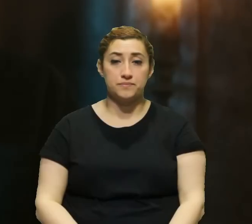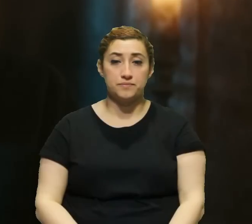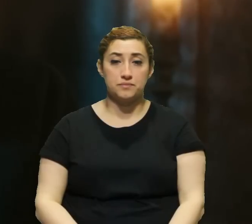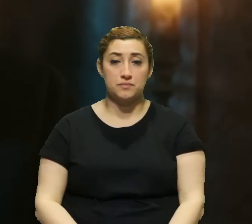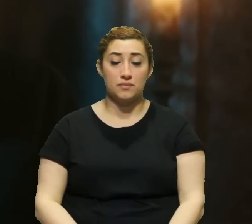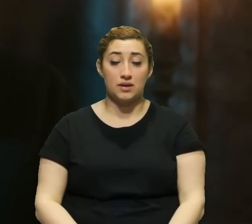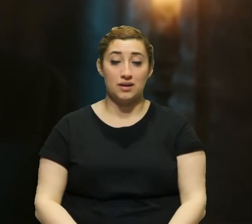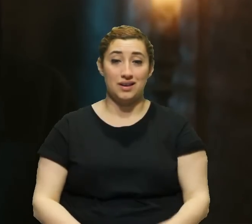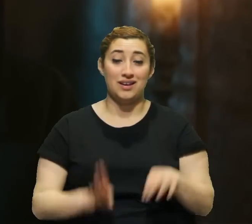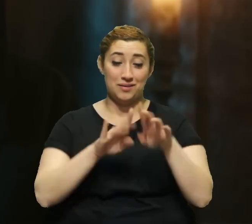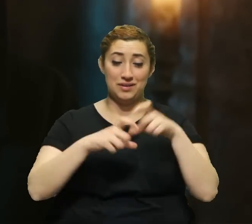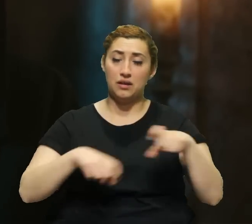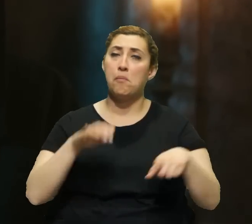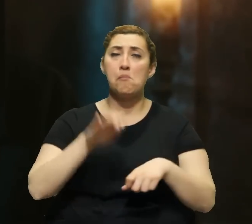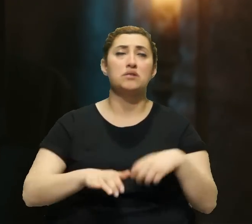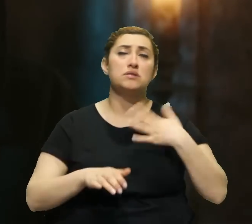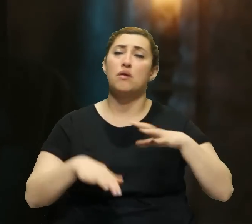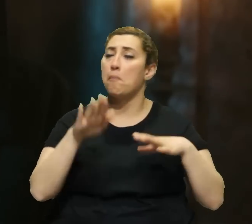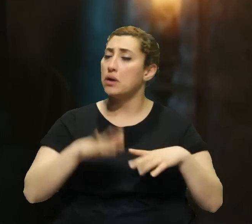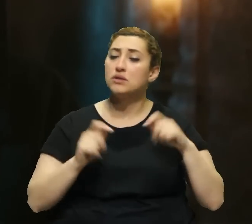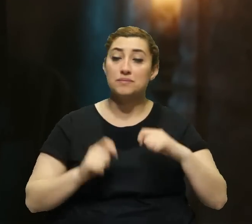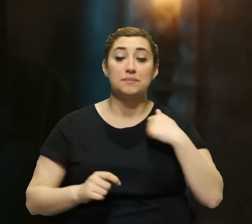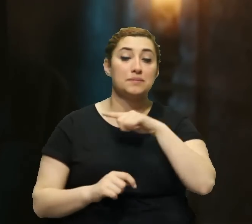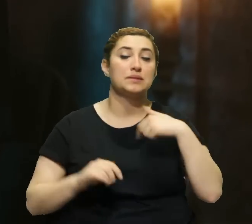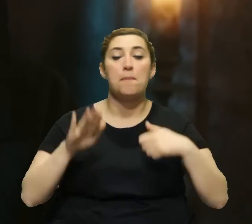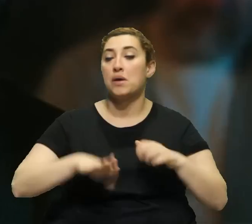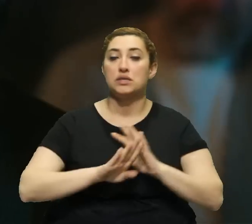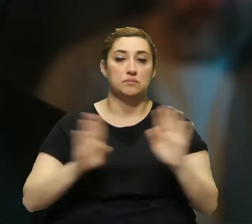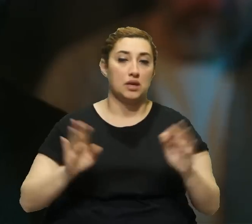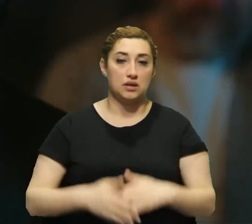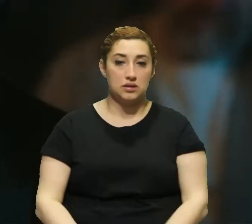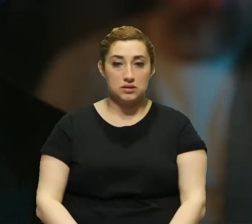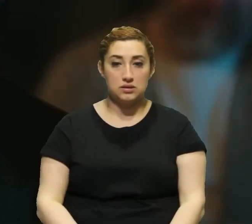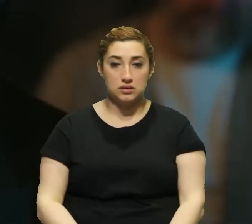Basan bassın, biz basmayız.